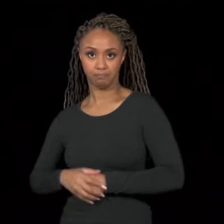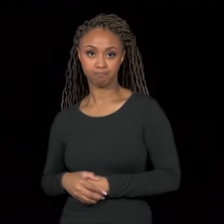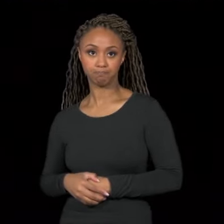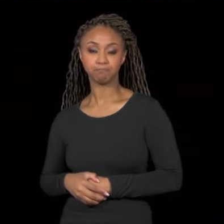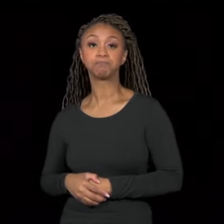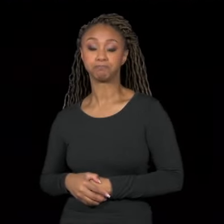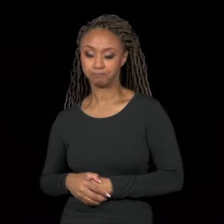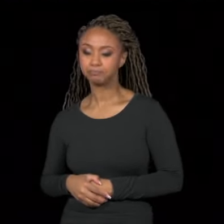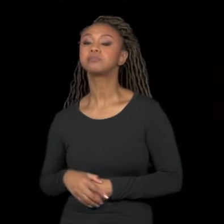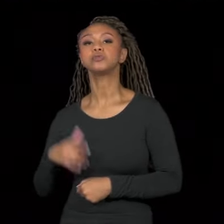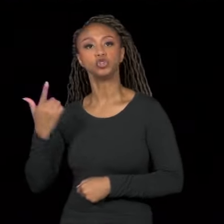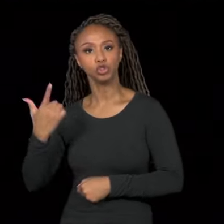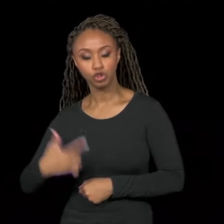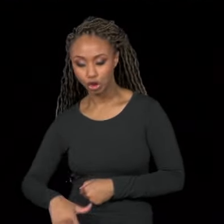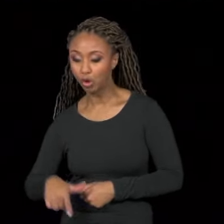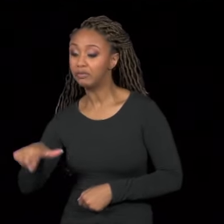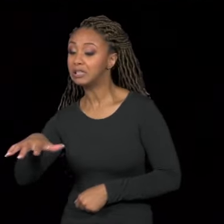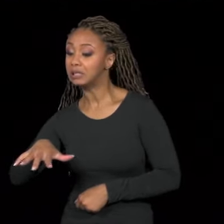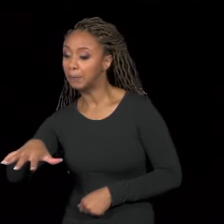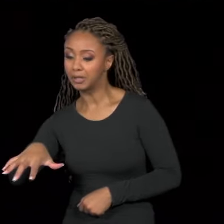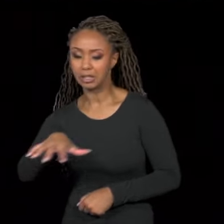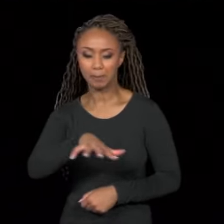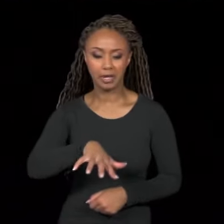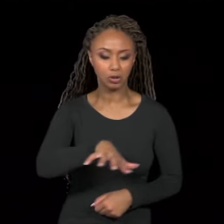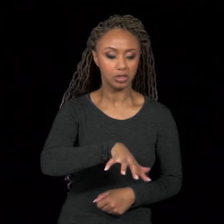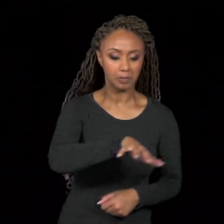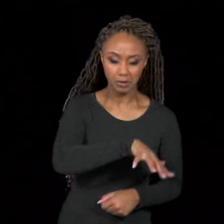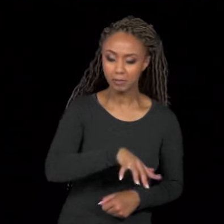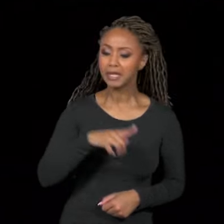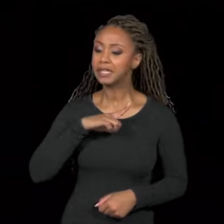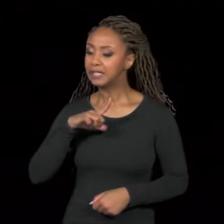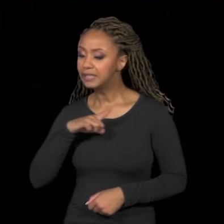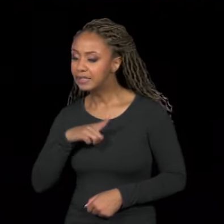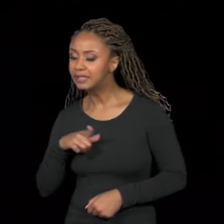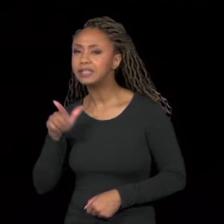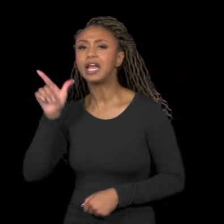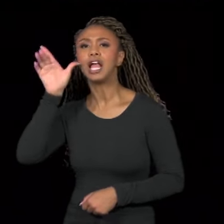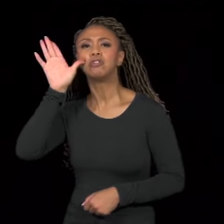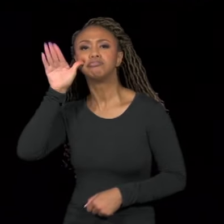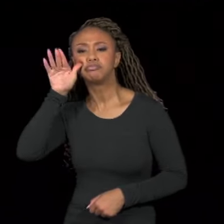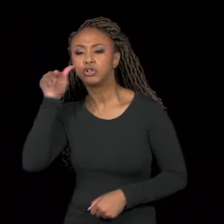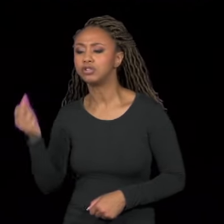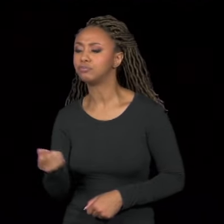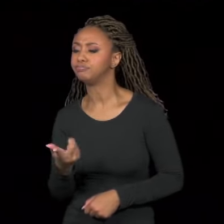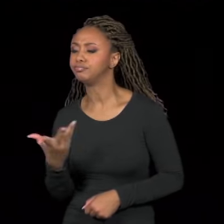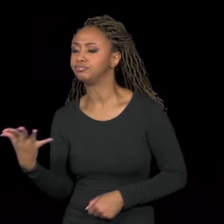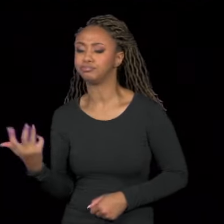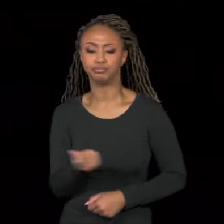POSSUEM VÁRIOS EMPREGADOS E CONTROLAM UMA SÉRIE DE PROJETOS.